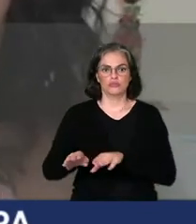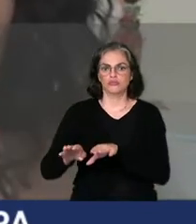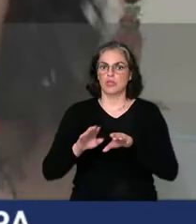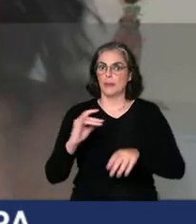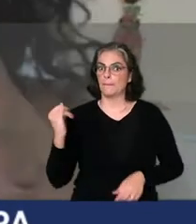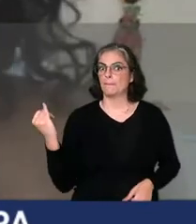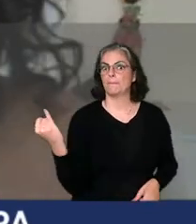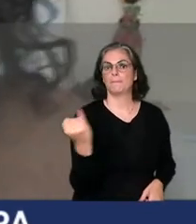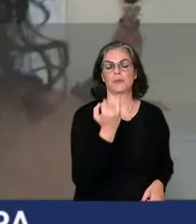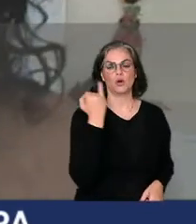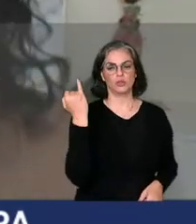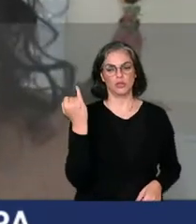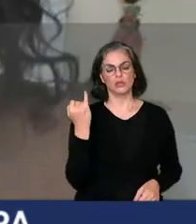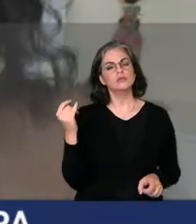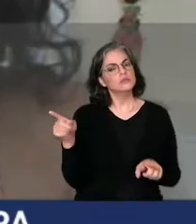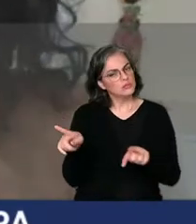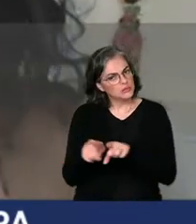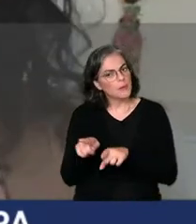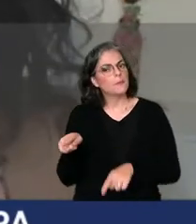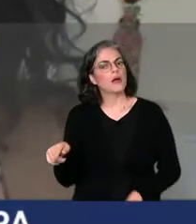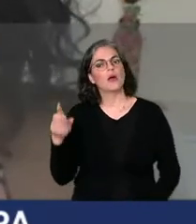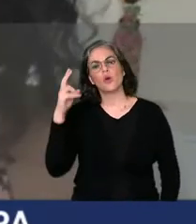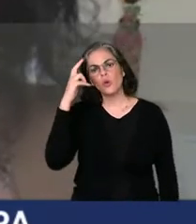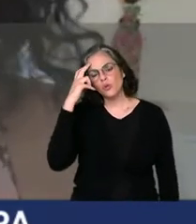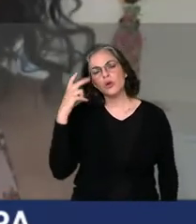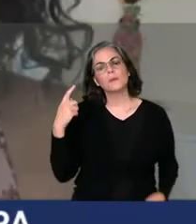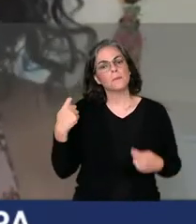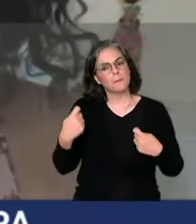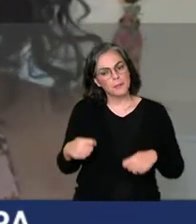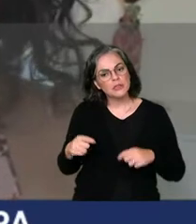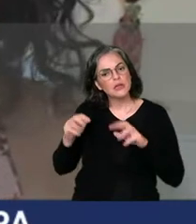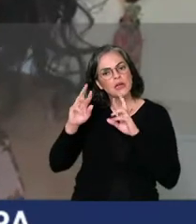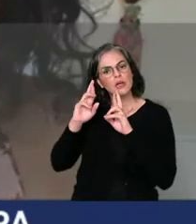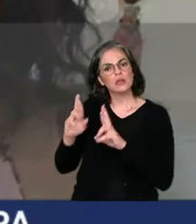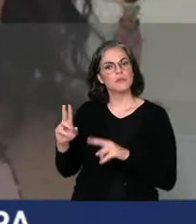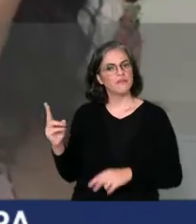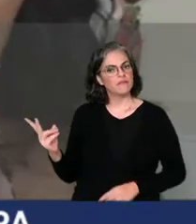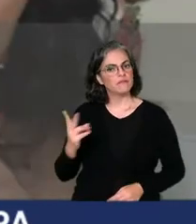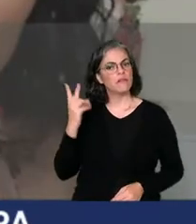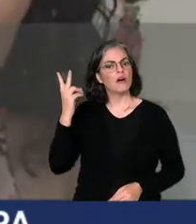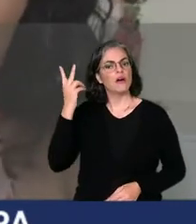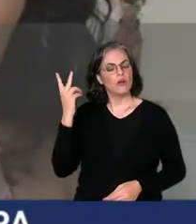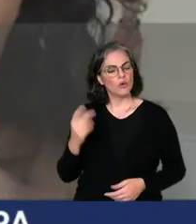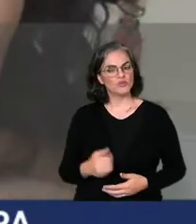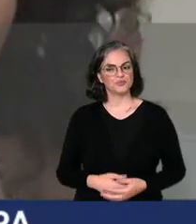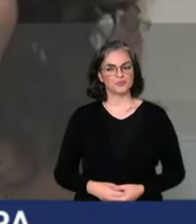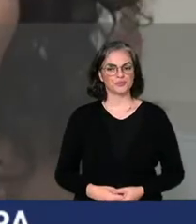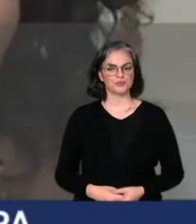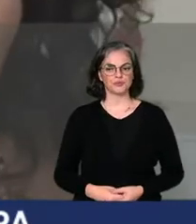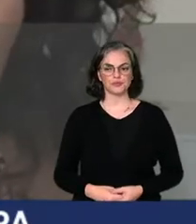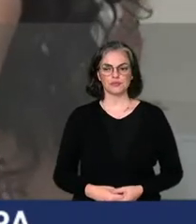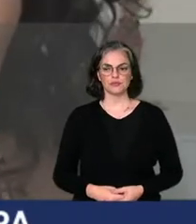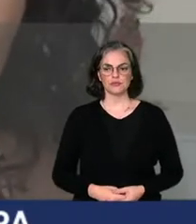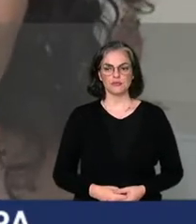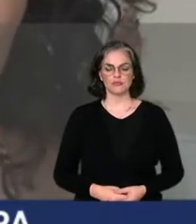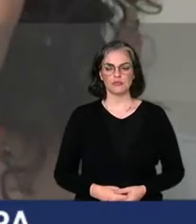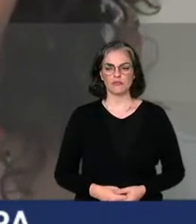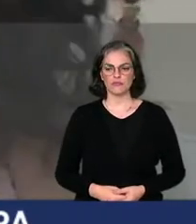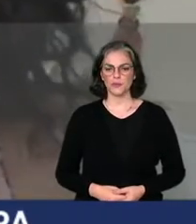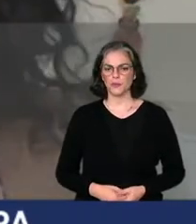SSIMOS... PARA NOSSO PAÍS, INCLUSIVE OS FAZ DORSO E FAZEDORAS DA CULTURA PRECISAM DE RESPEITO E VALORIZAÇÃO. E É UM EQUÍVOCO DIZER QUE VAI